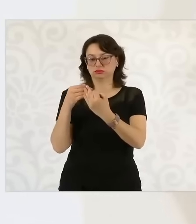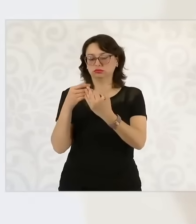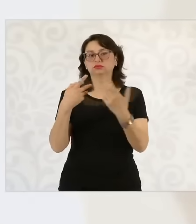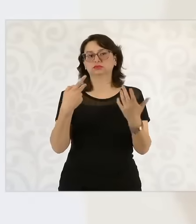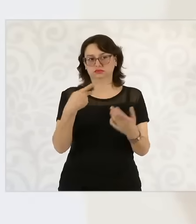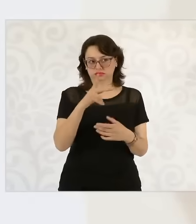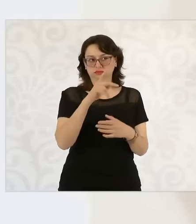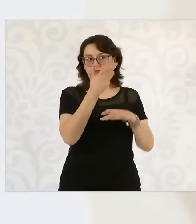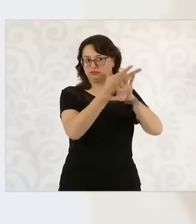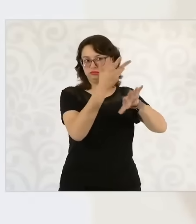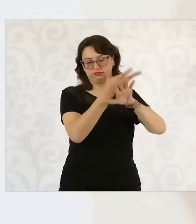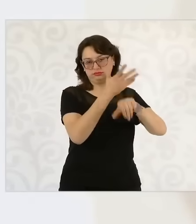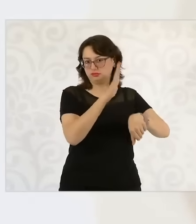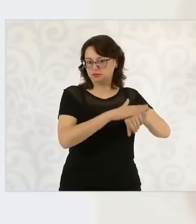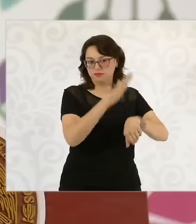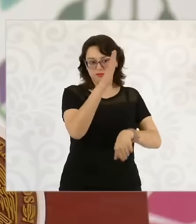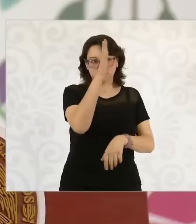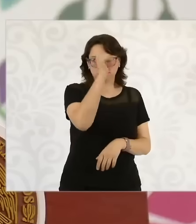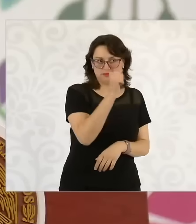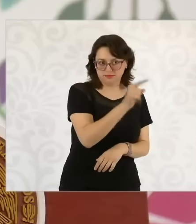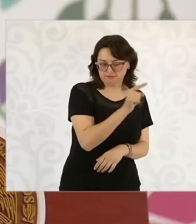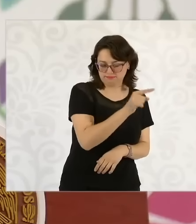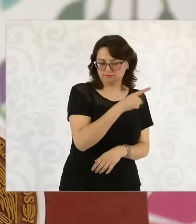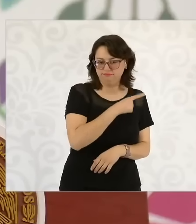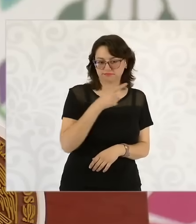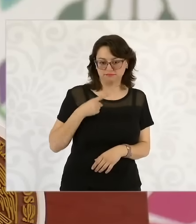ha habido un reconocimiento del gobierno de Estados Unidos del